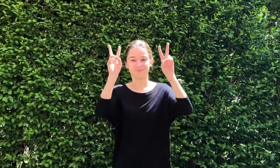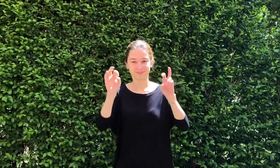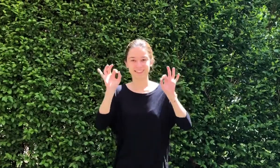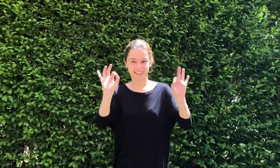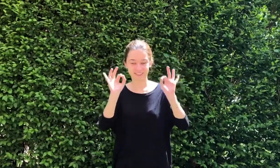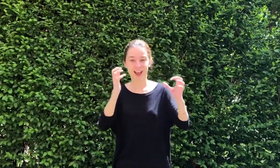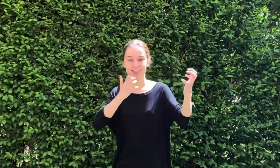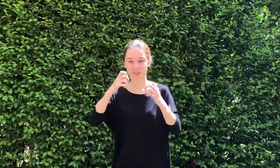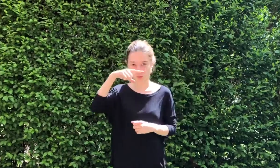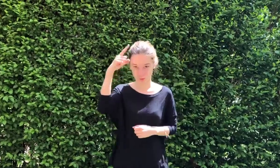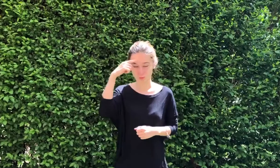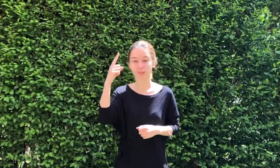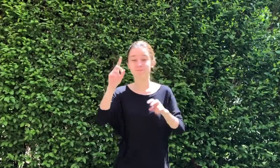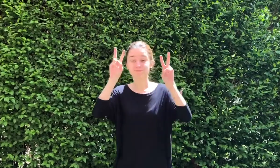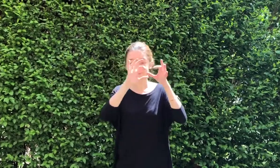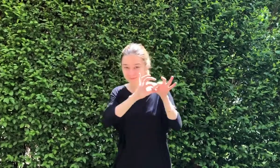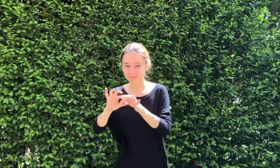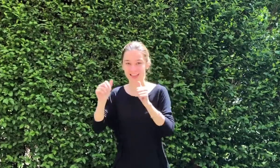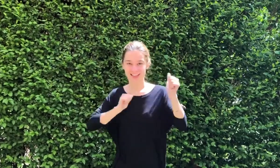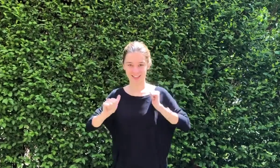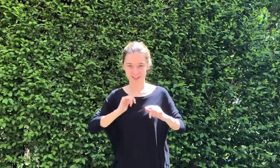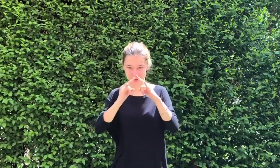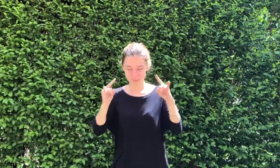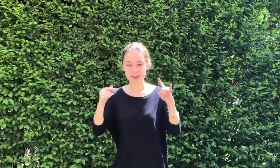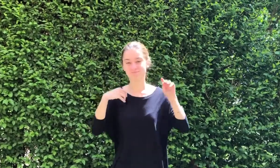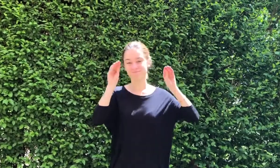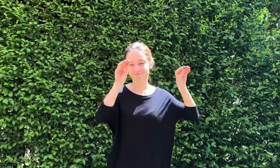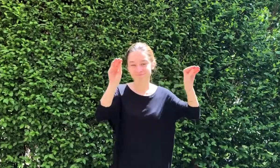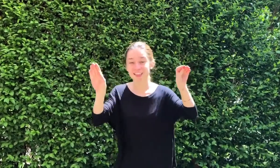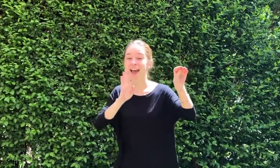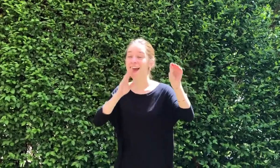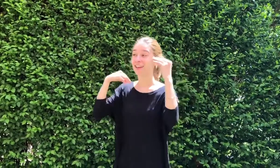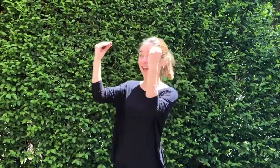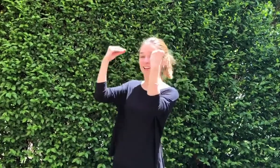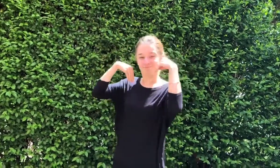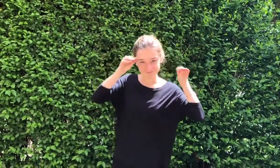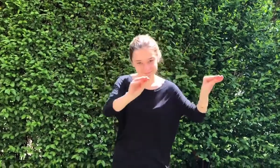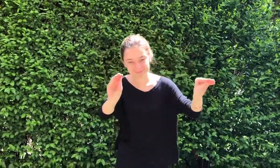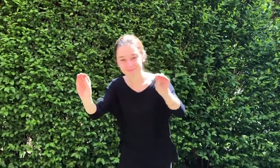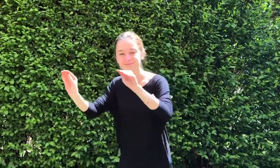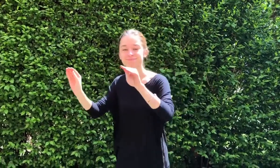Me he encargado de formar sobre arte y cultura, al formarme en el Drama Camp, ahora ejerzo de formadora.